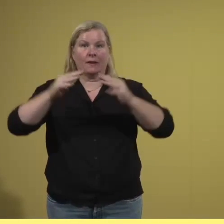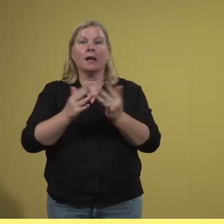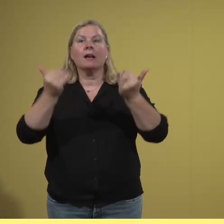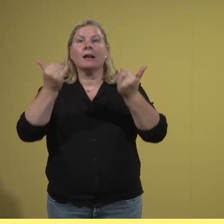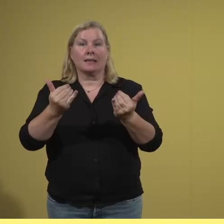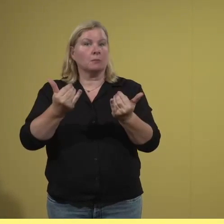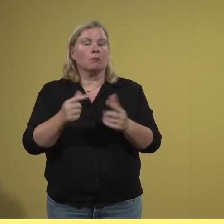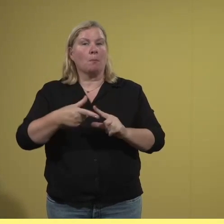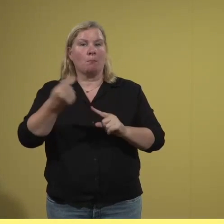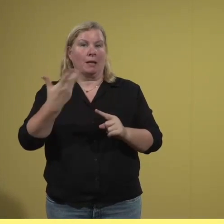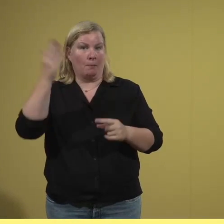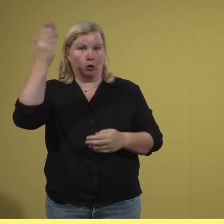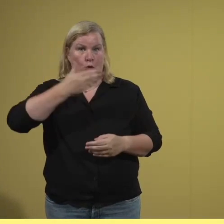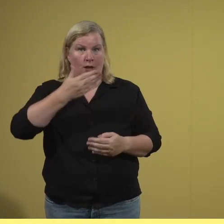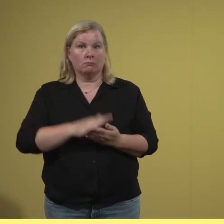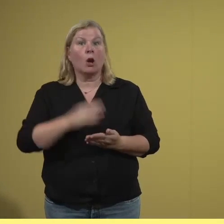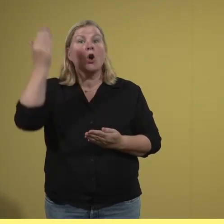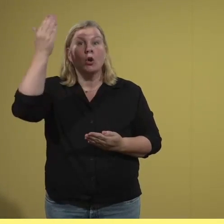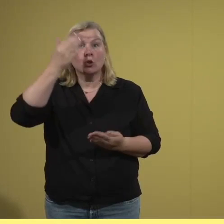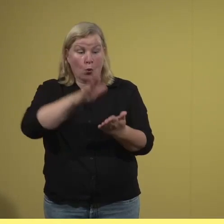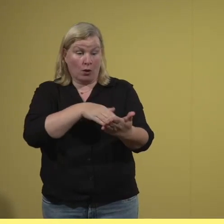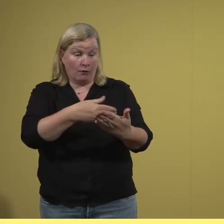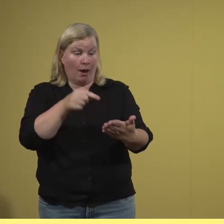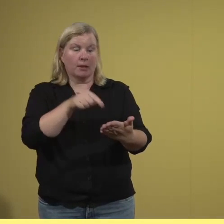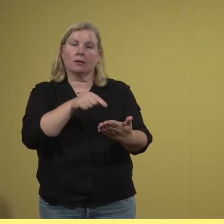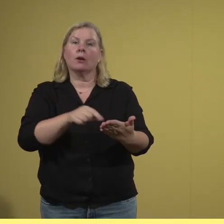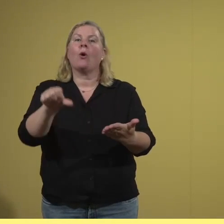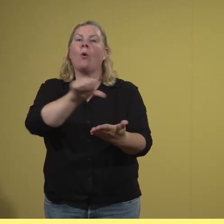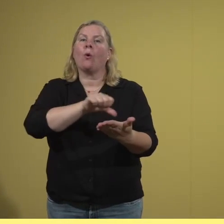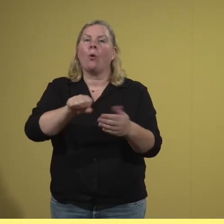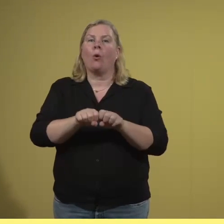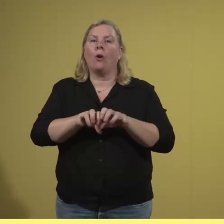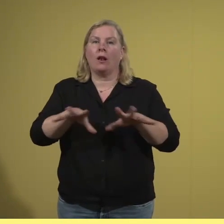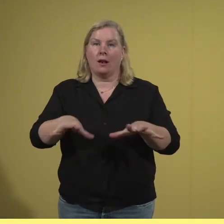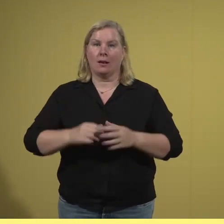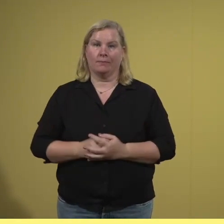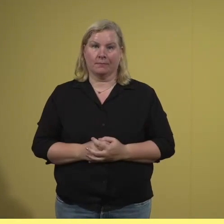Und jetzt siehst du, die werden dunkler. Und das Dunkle ist nichts anderes, als dass die Öle austreten.